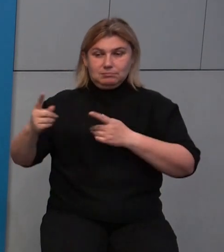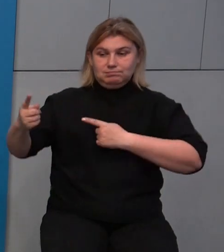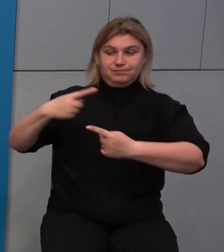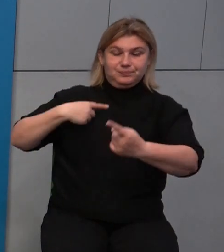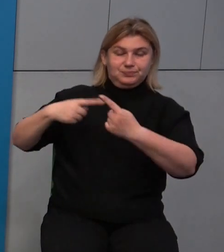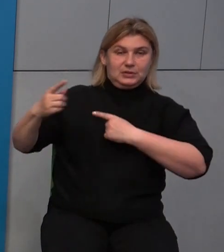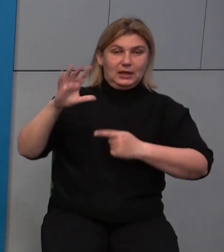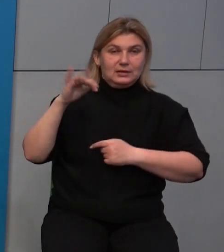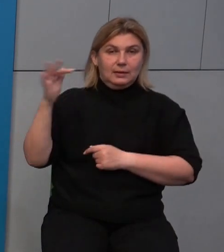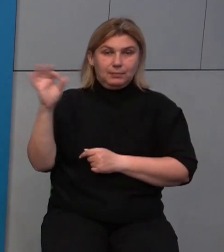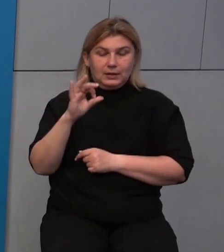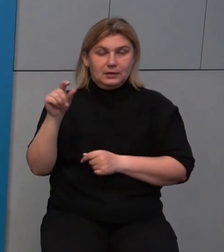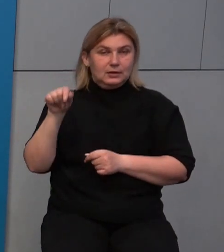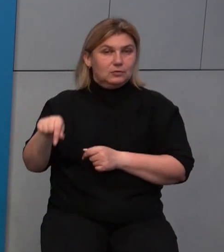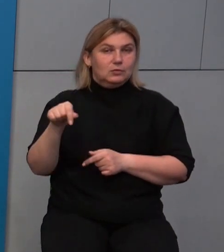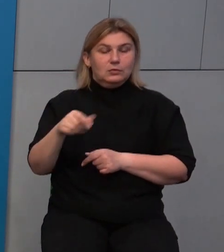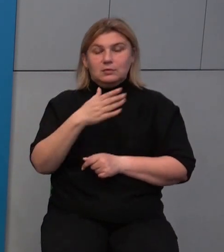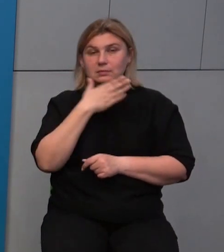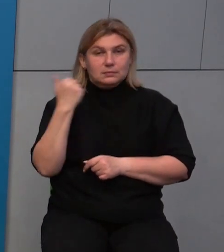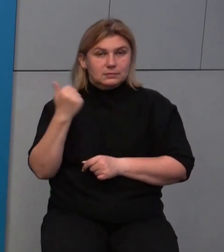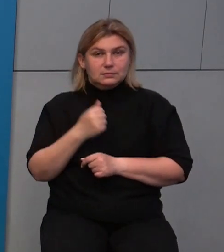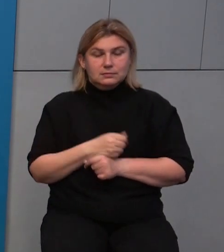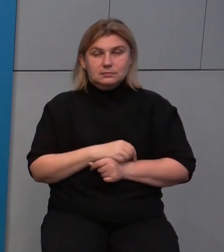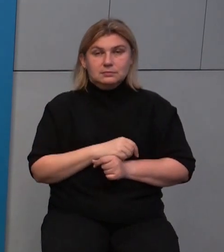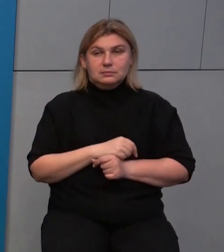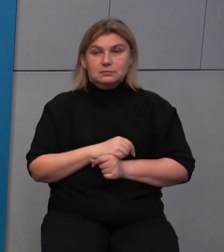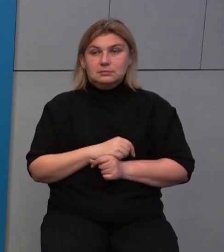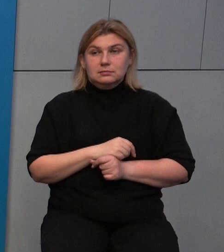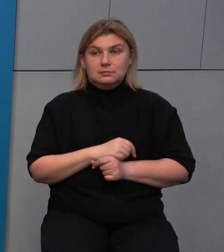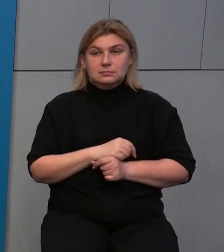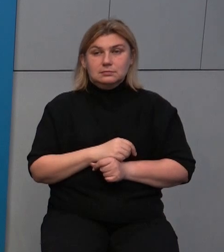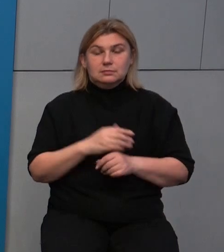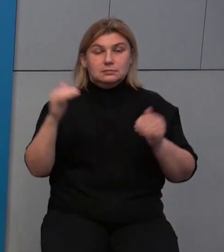Ona mówi, słuchaj, tutaj tego nie ma, przysyła mi sms. Ja mówię, to może gdzieś tam.